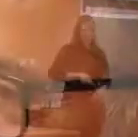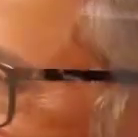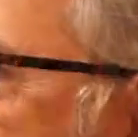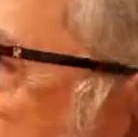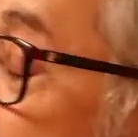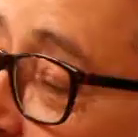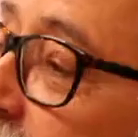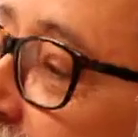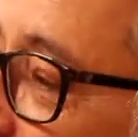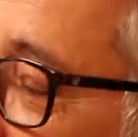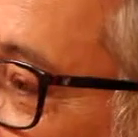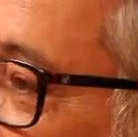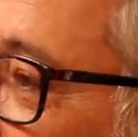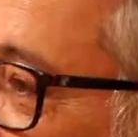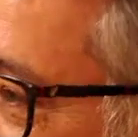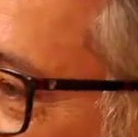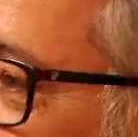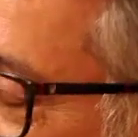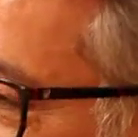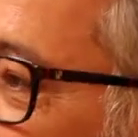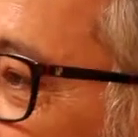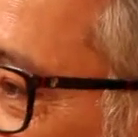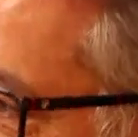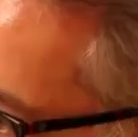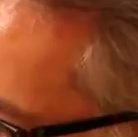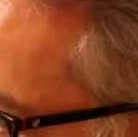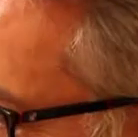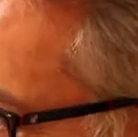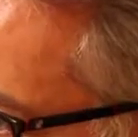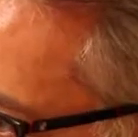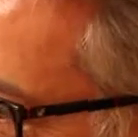Resulta que él había sido gerente de Campsa de la zona esta de aquí